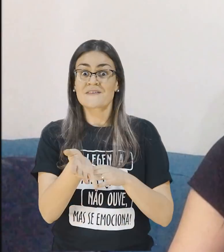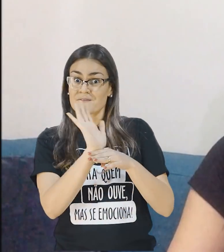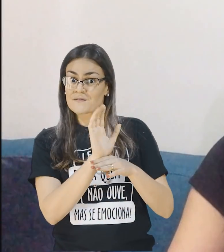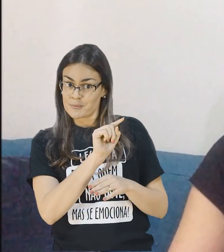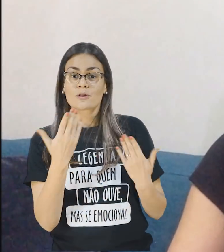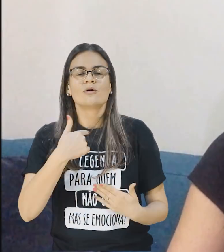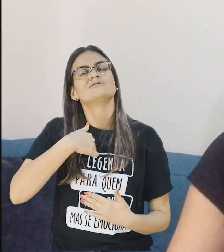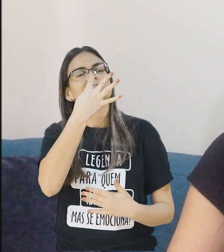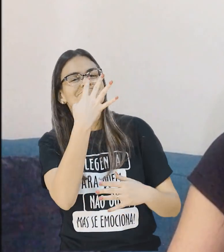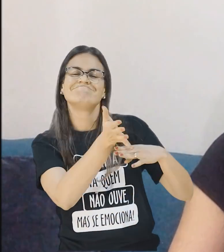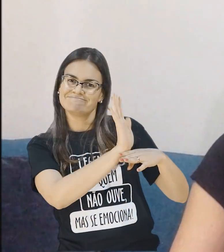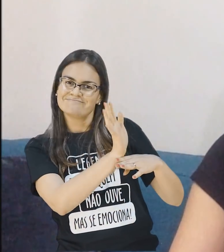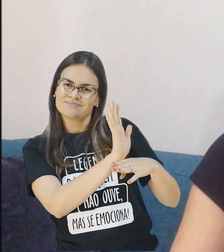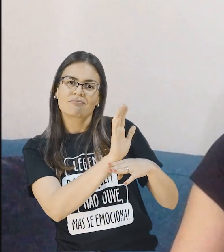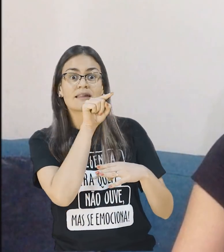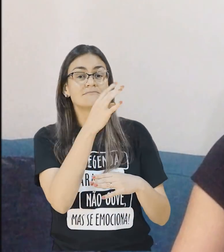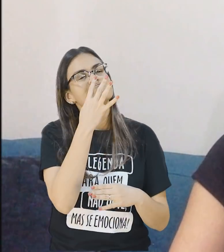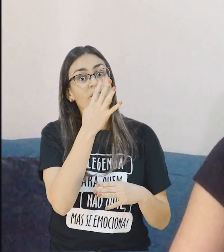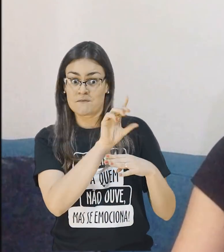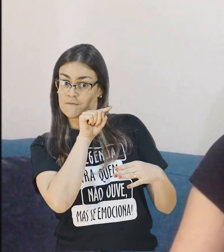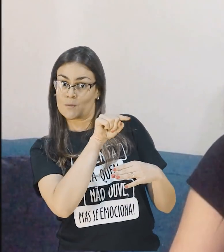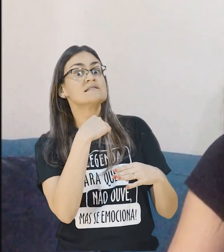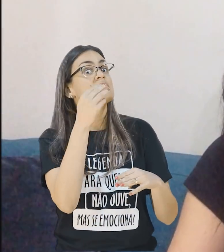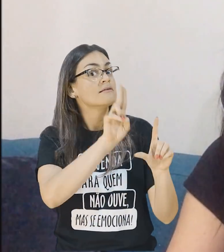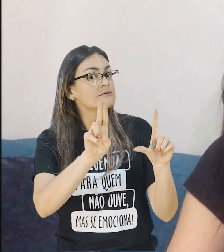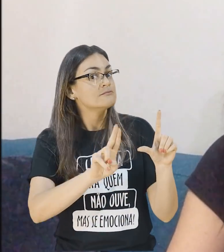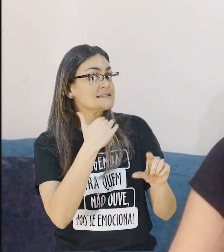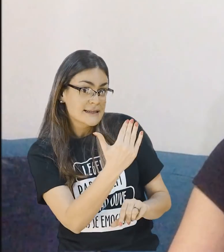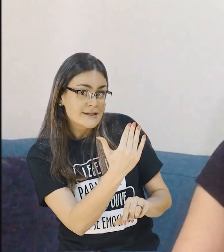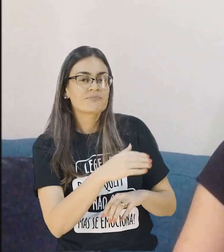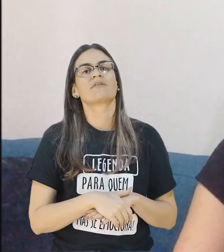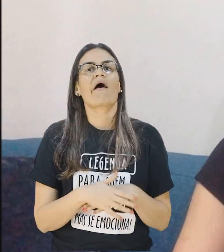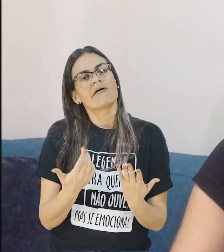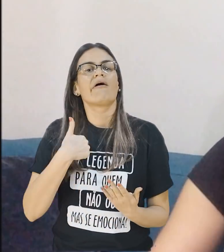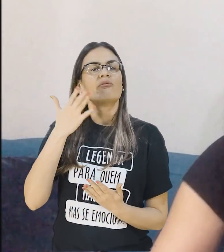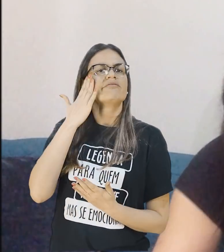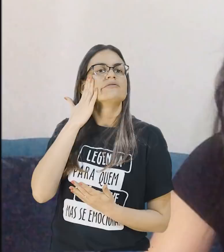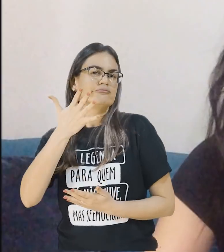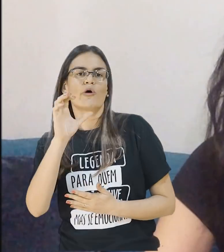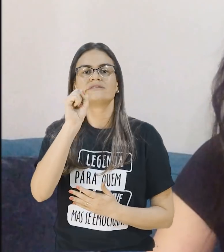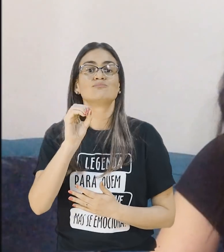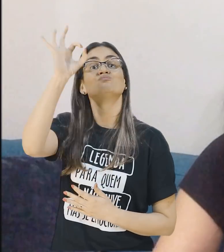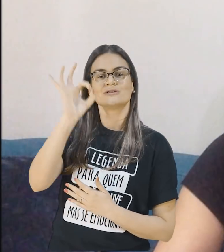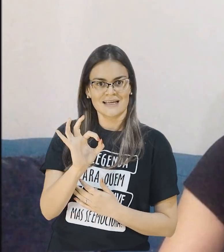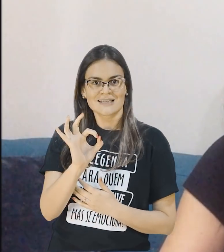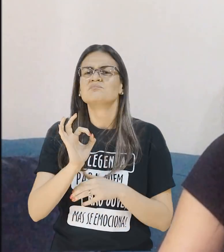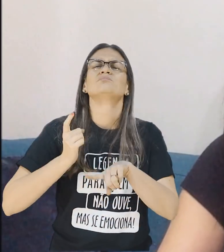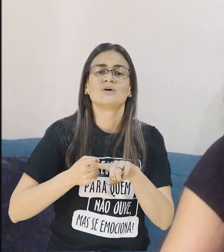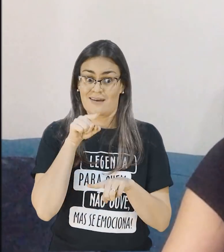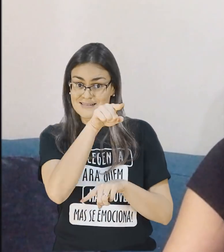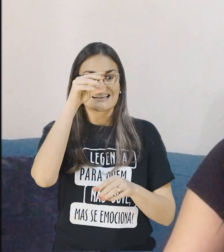em poder assistir televisão. E por causa disso, acho que a legenda é extremamente importante. Mesmo em casos de filmes. Quando eu vou assistir no cinema,